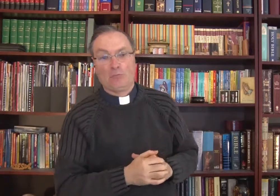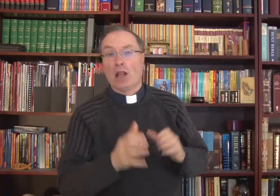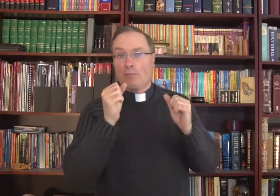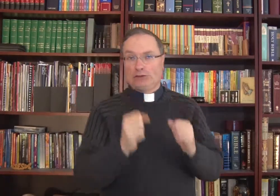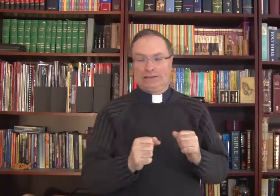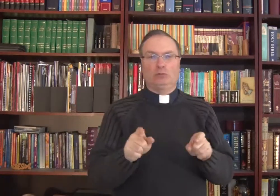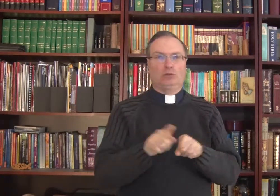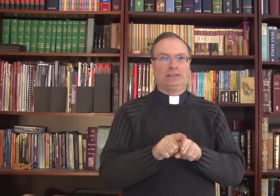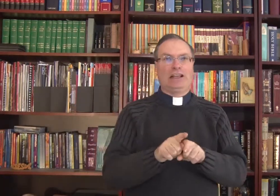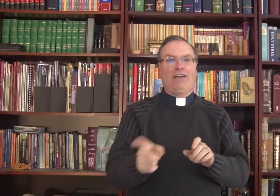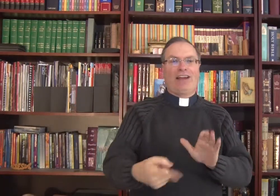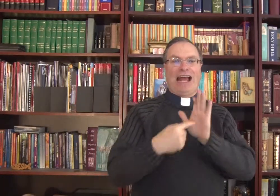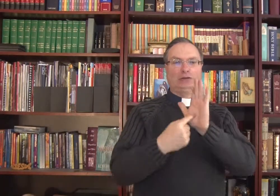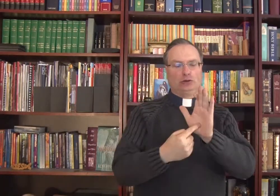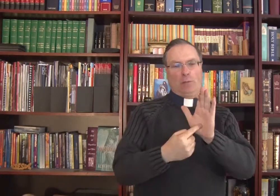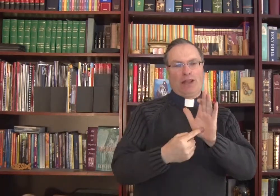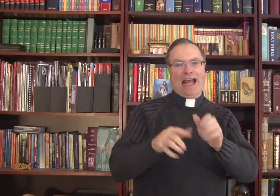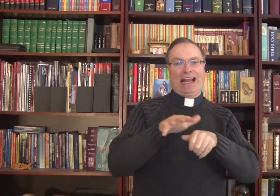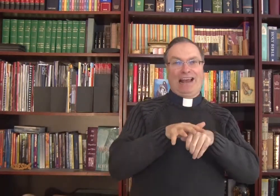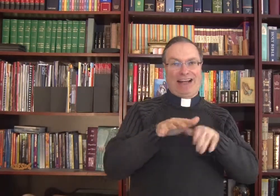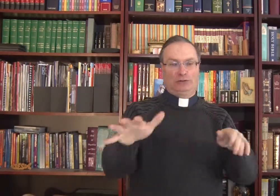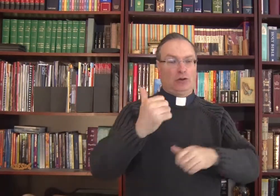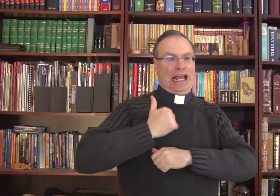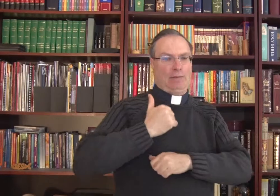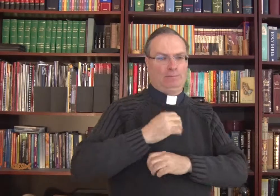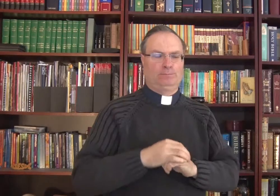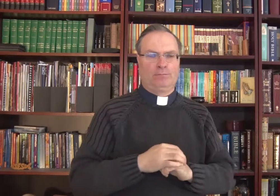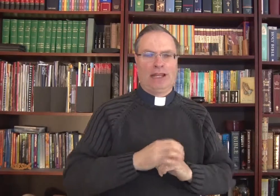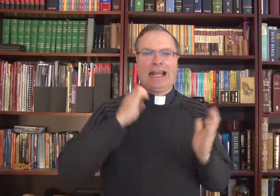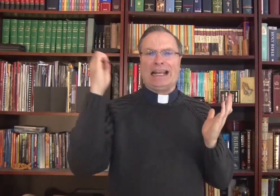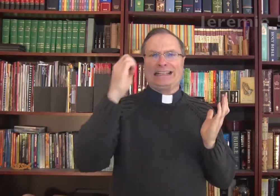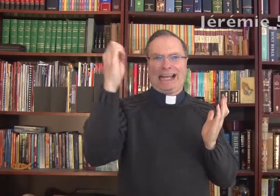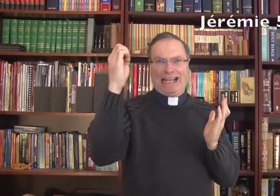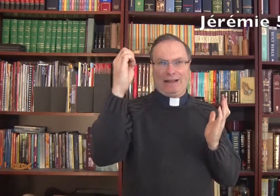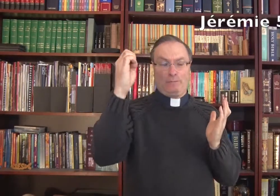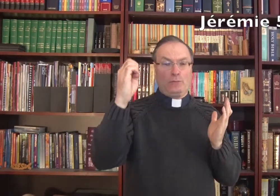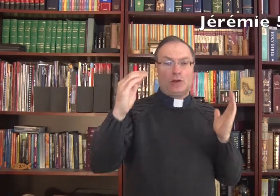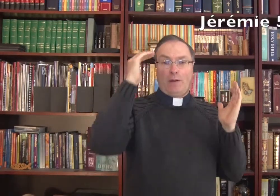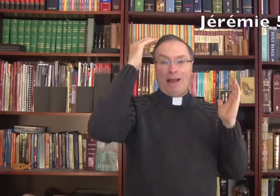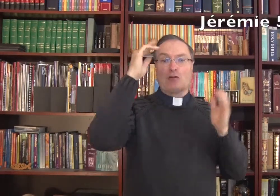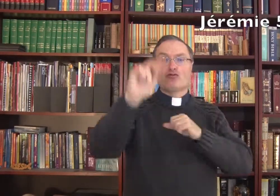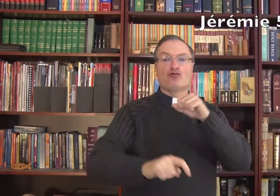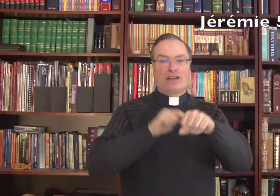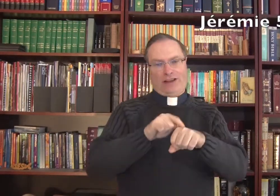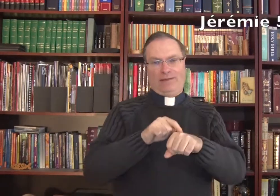Possible aussi faire allusion aux invasions de l'armée. «L'Éternel, le maître de l'univers,